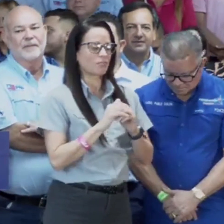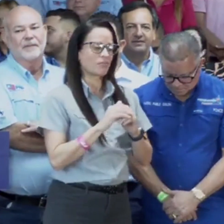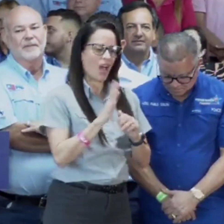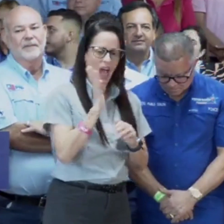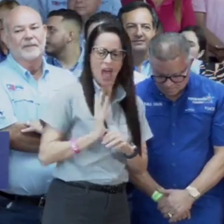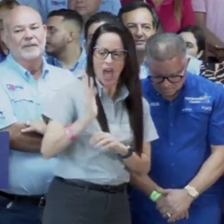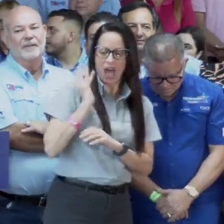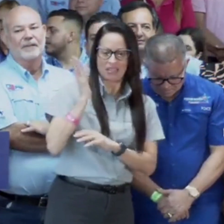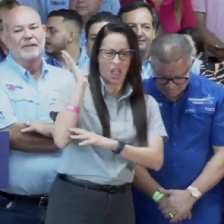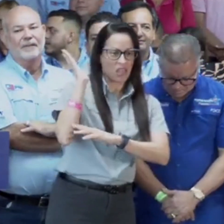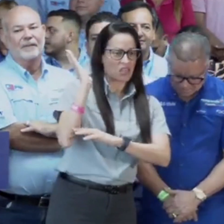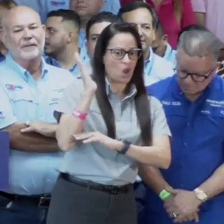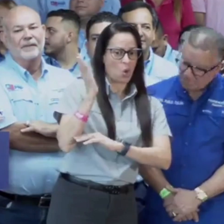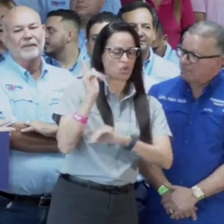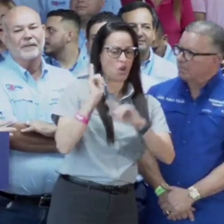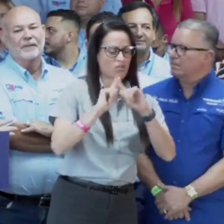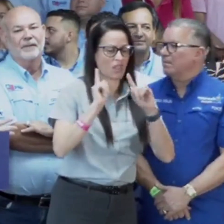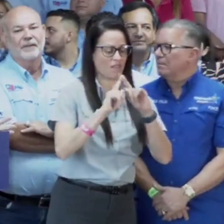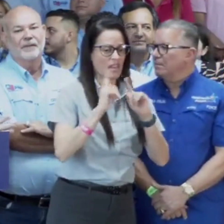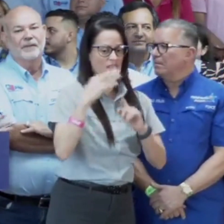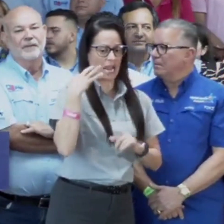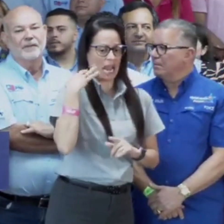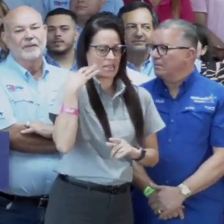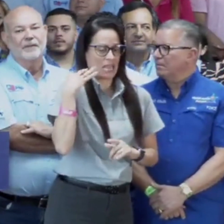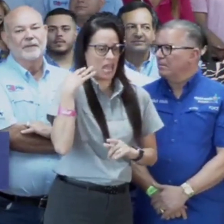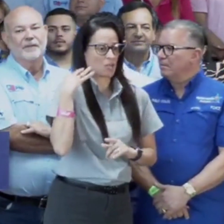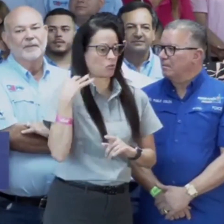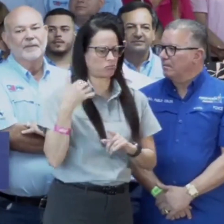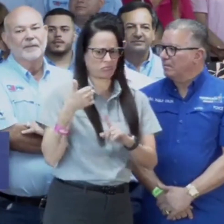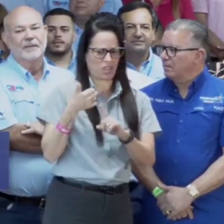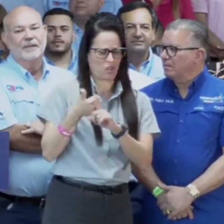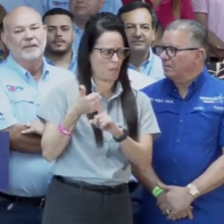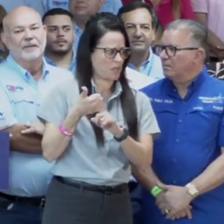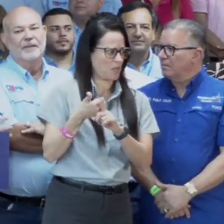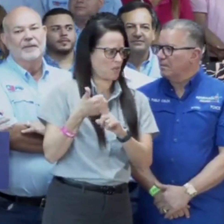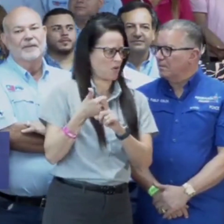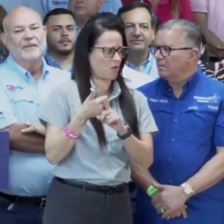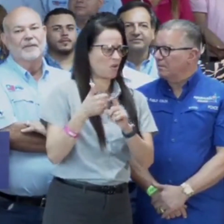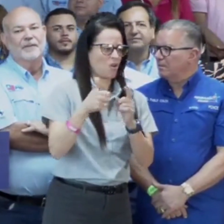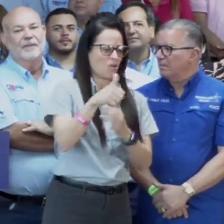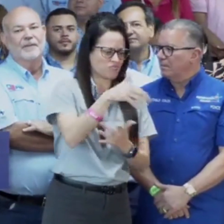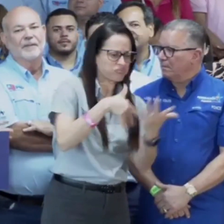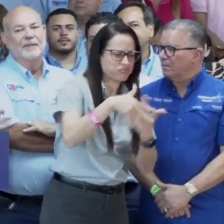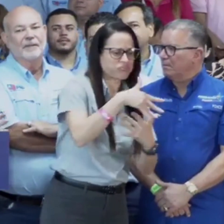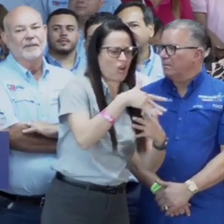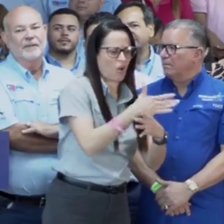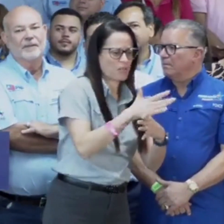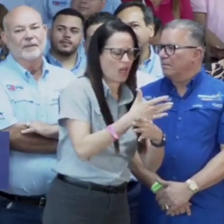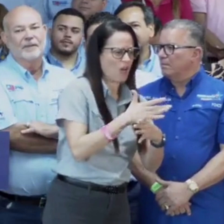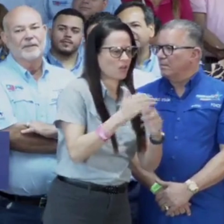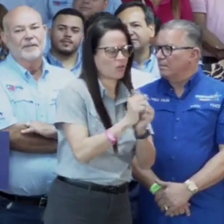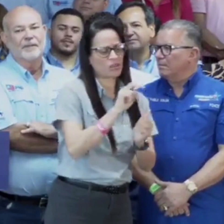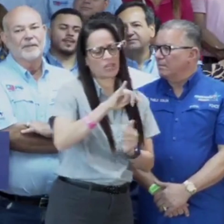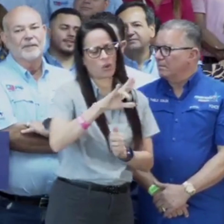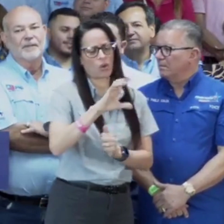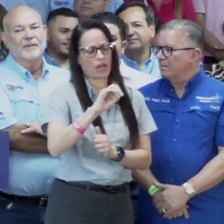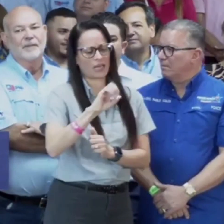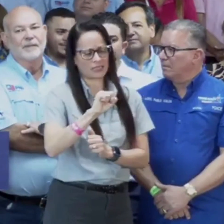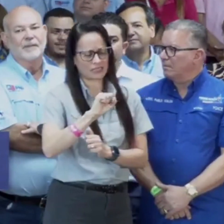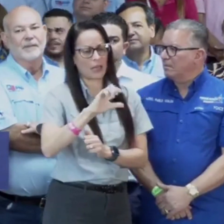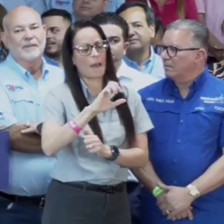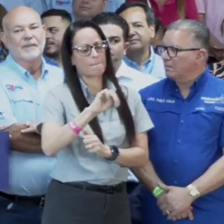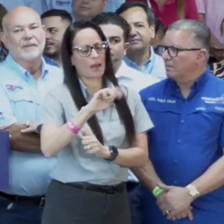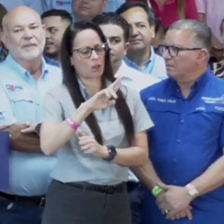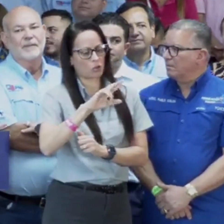candidatos que hangan con Nicolás Maduro que hangan con Daniel Ortega verdad y con y con